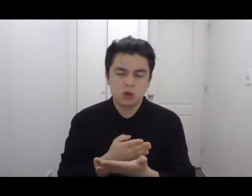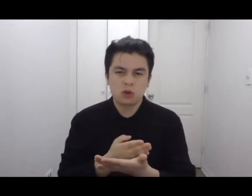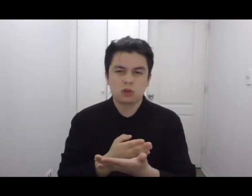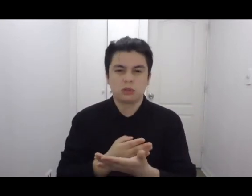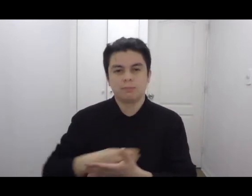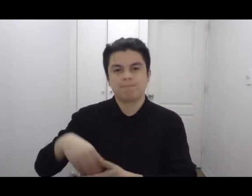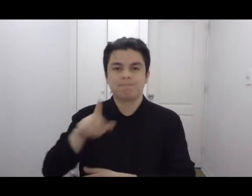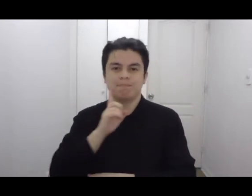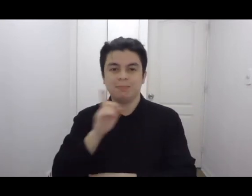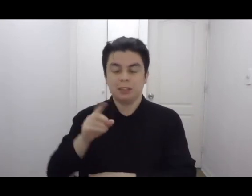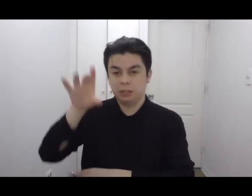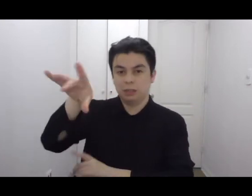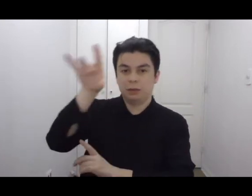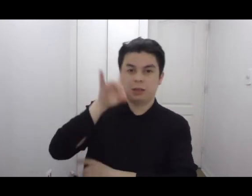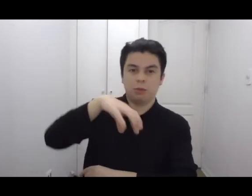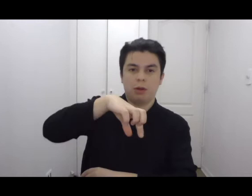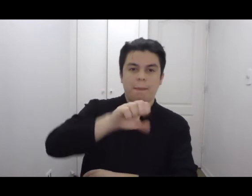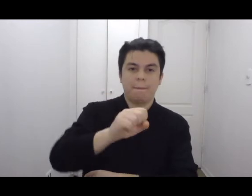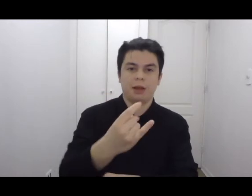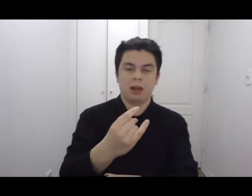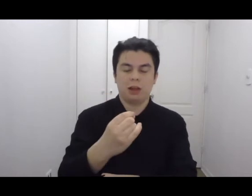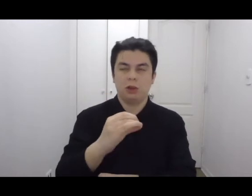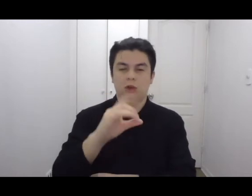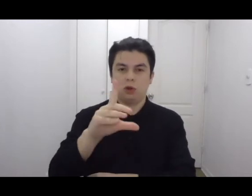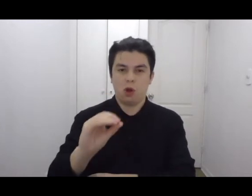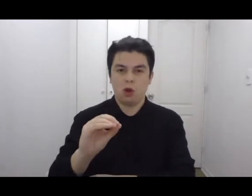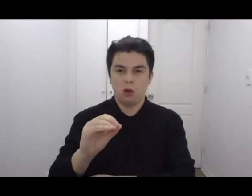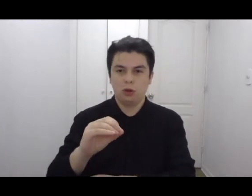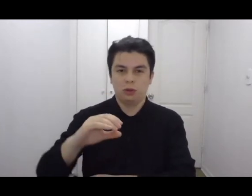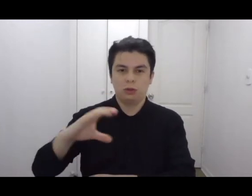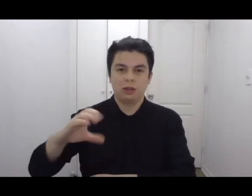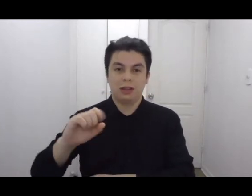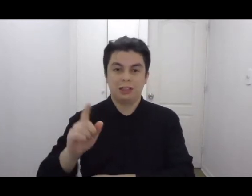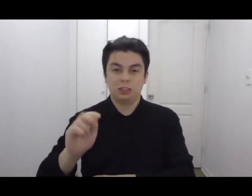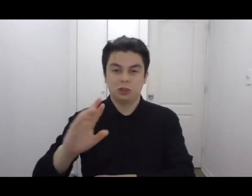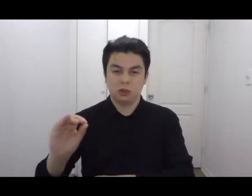con Paolo Castro el único exponente masculino, para que después